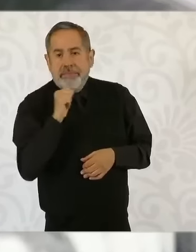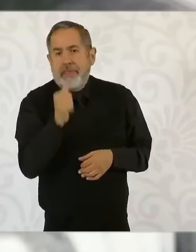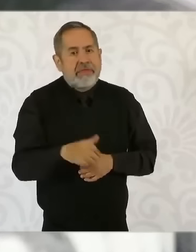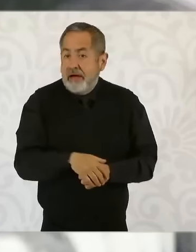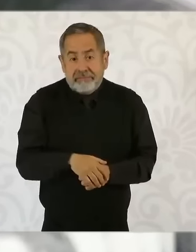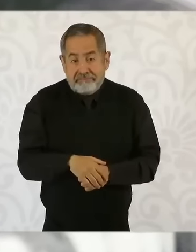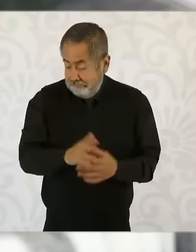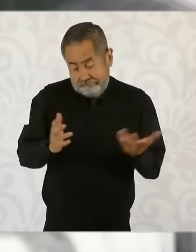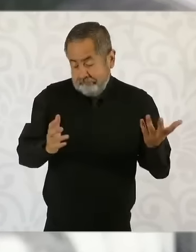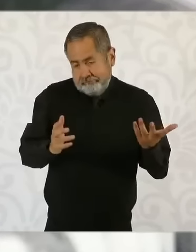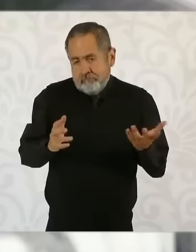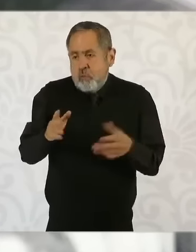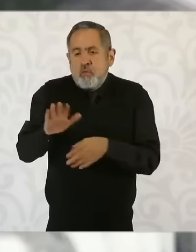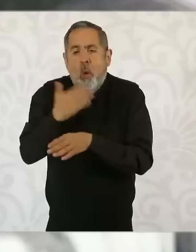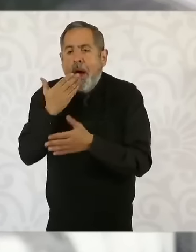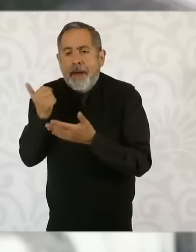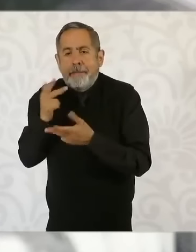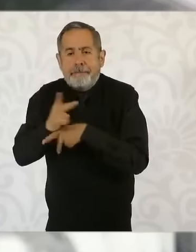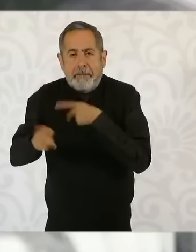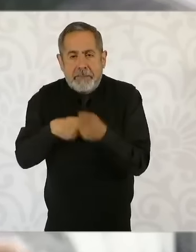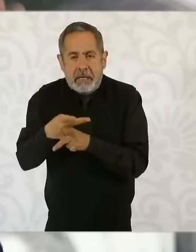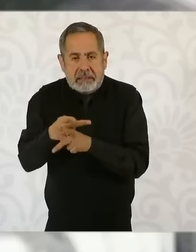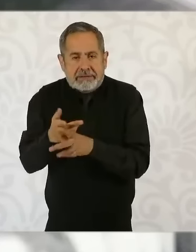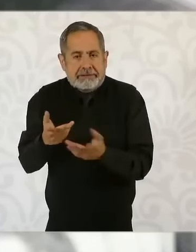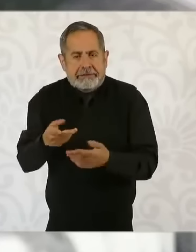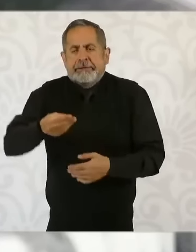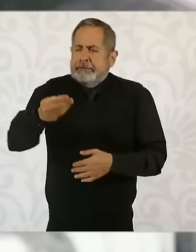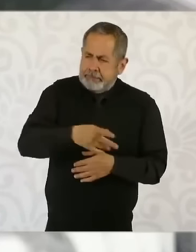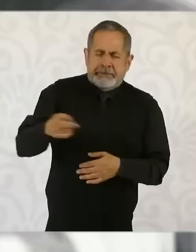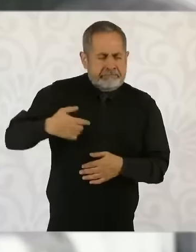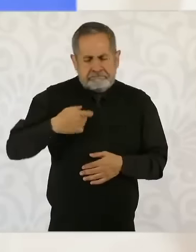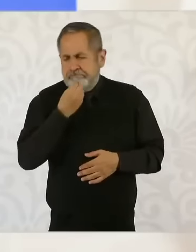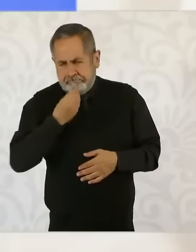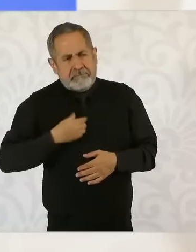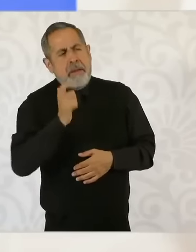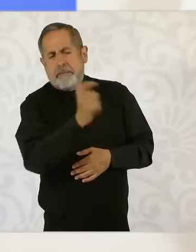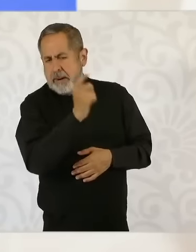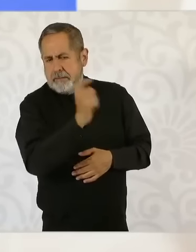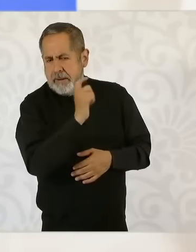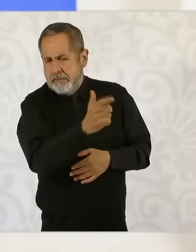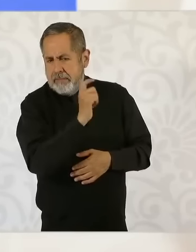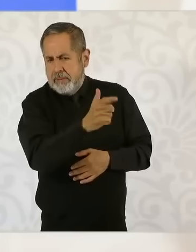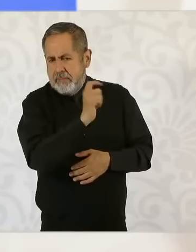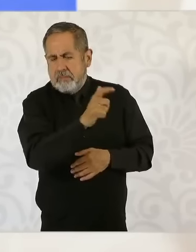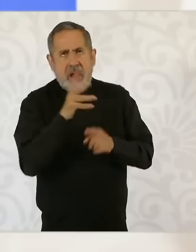que ellos pusieron en la seguridad social aquí hay datos que los van a dejar atónitos en el sentido